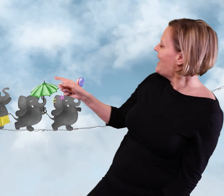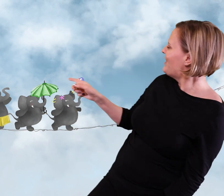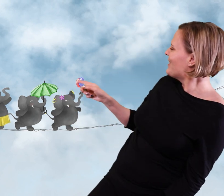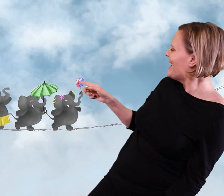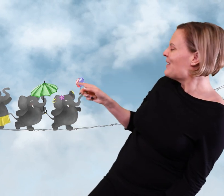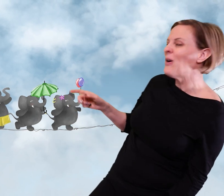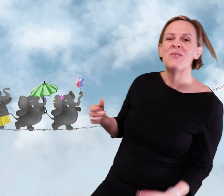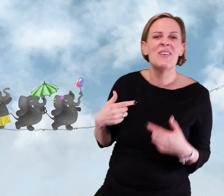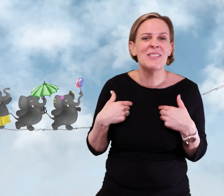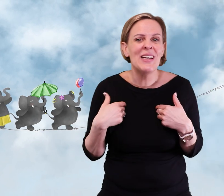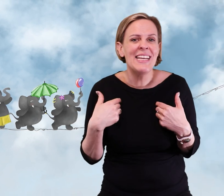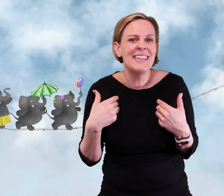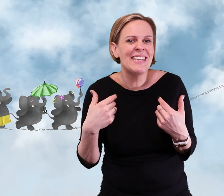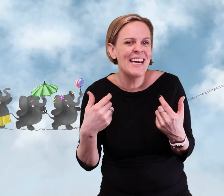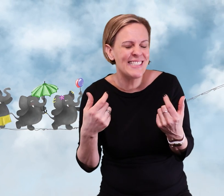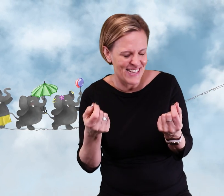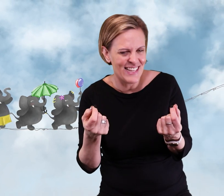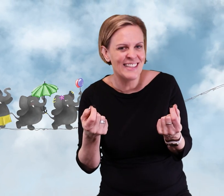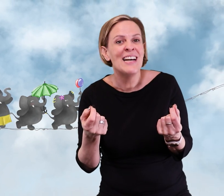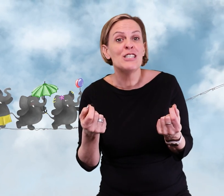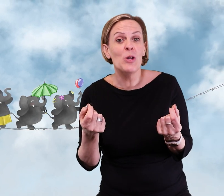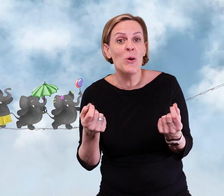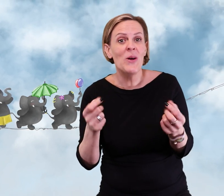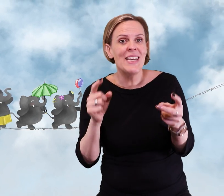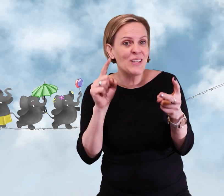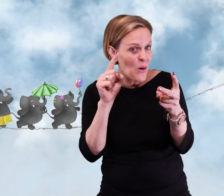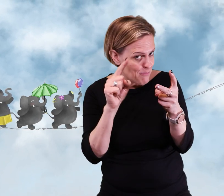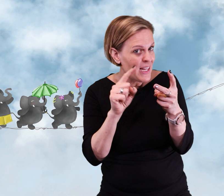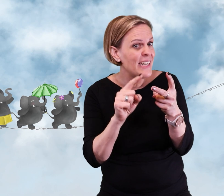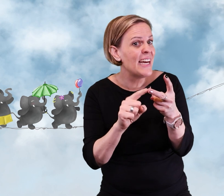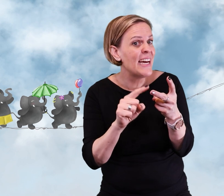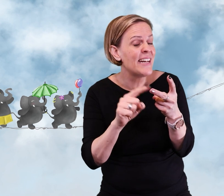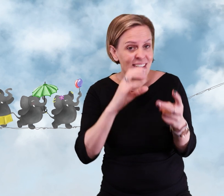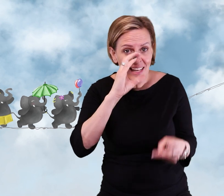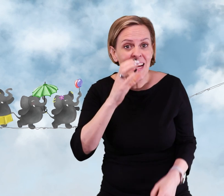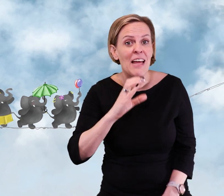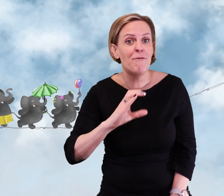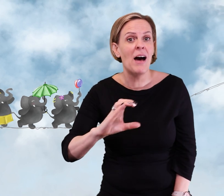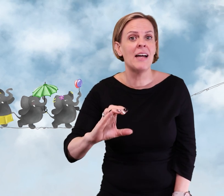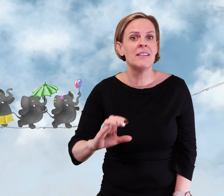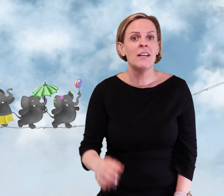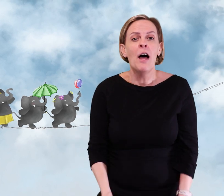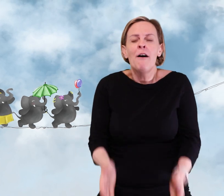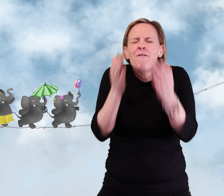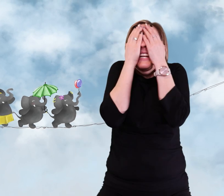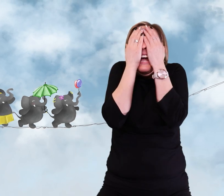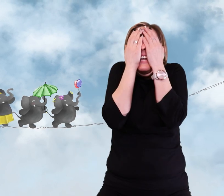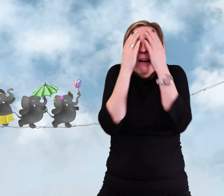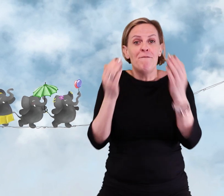det tyckte dom var så intressant så dom gick och hämtade en annan elefant voj nej